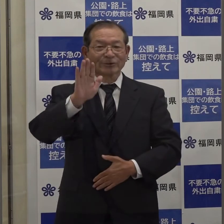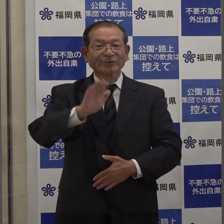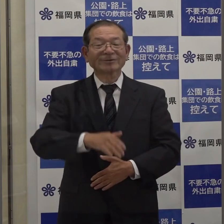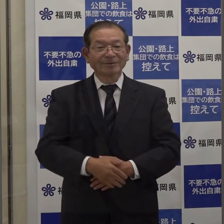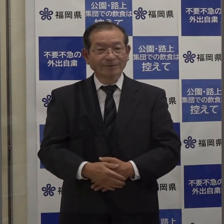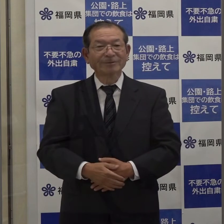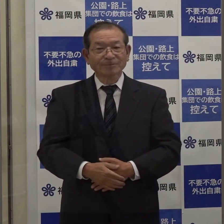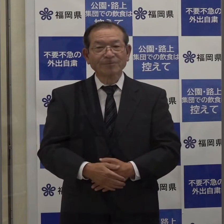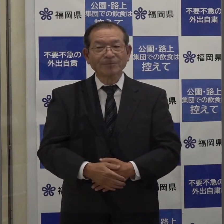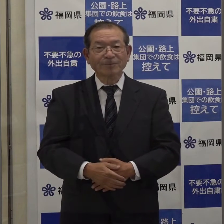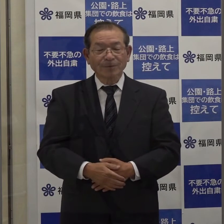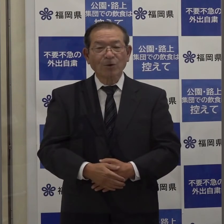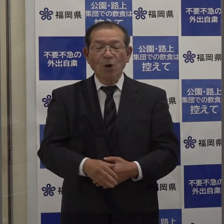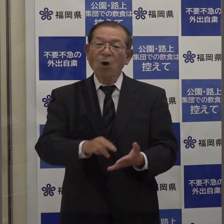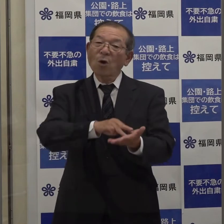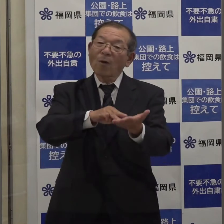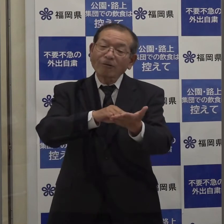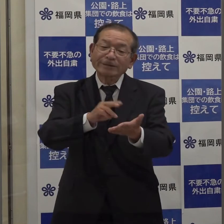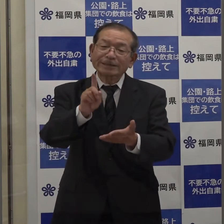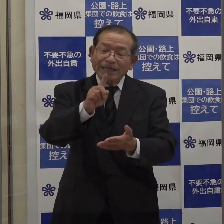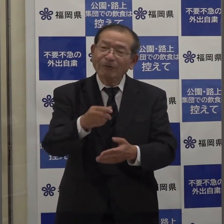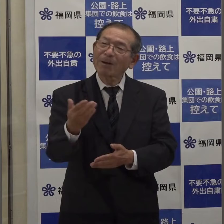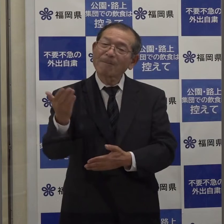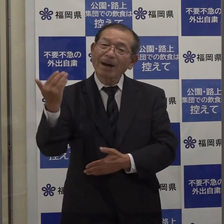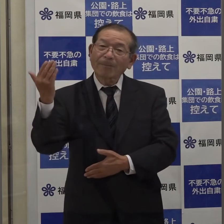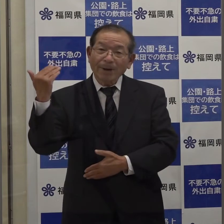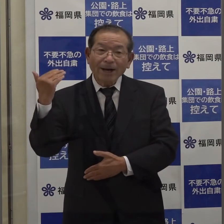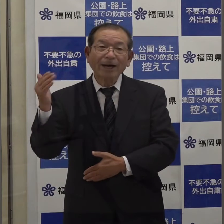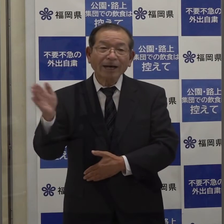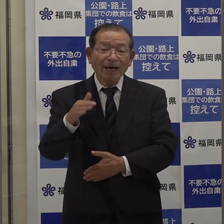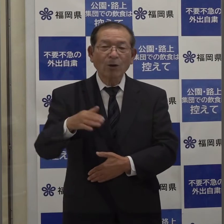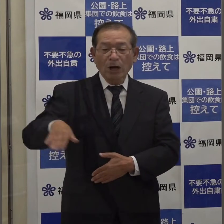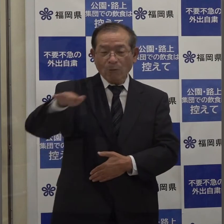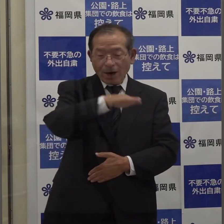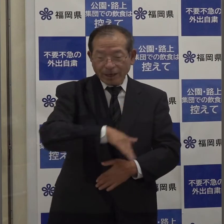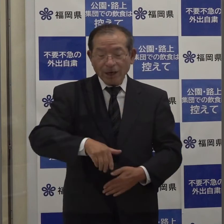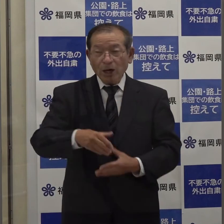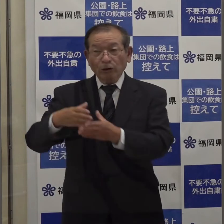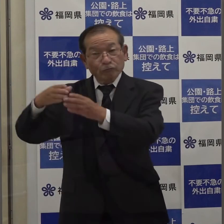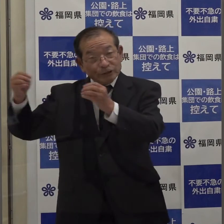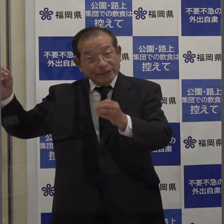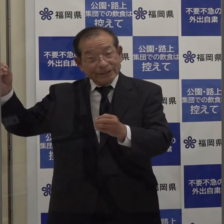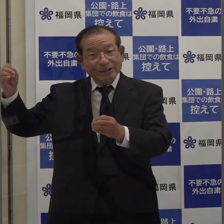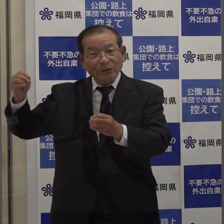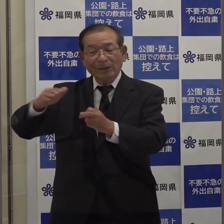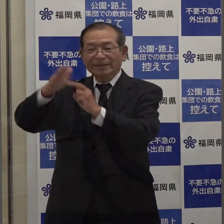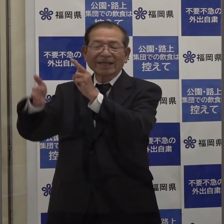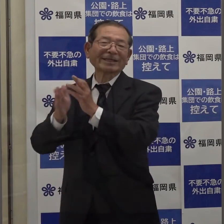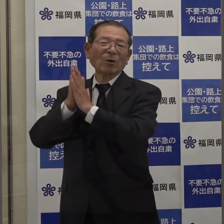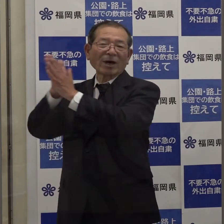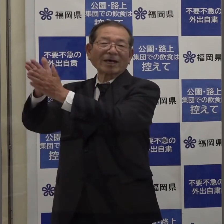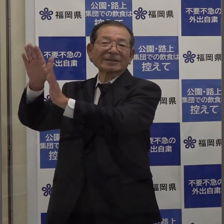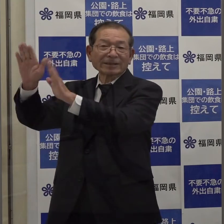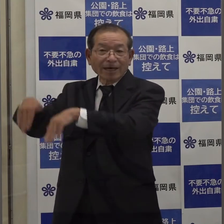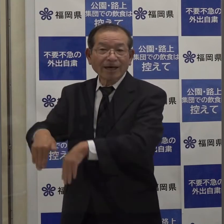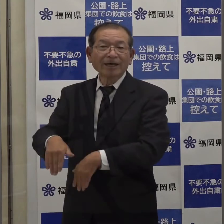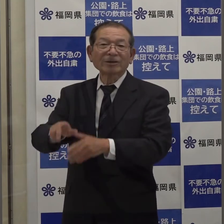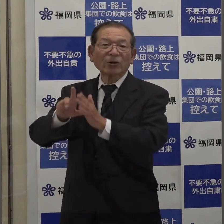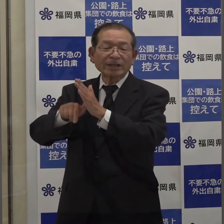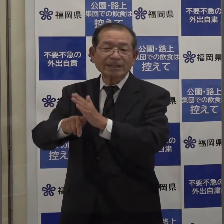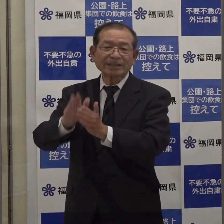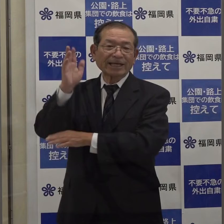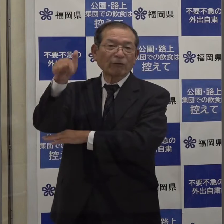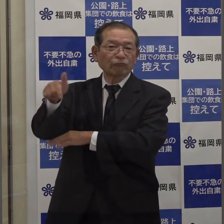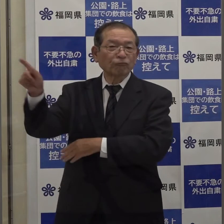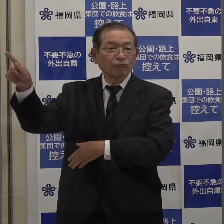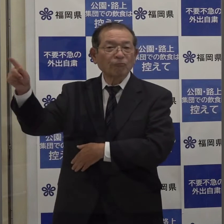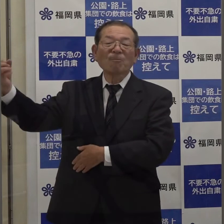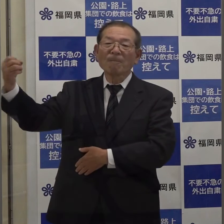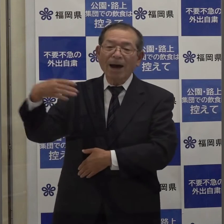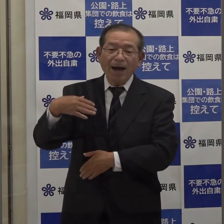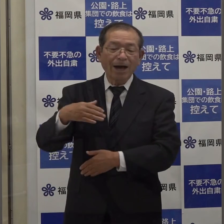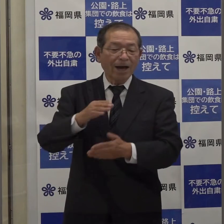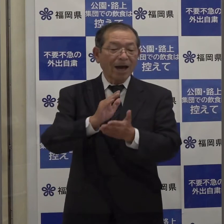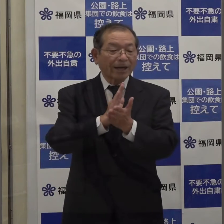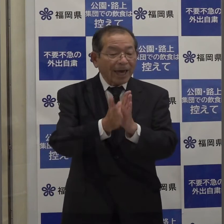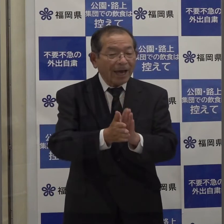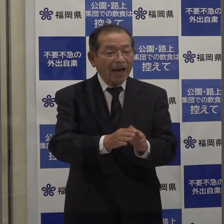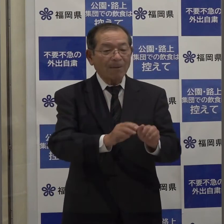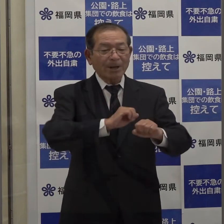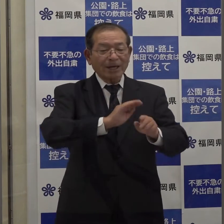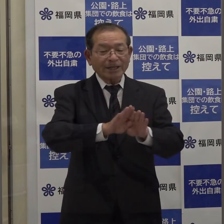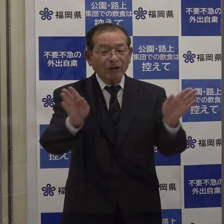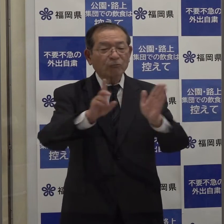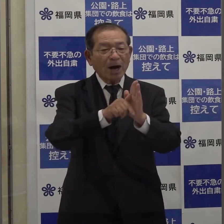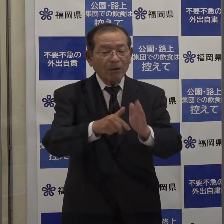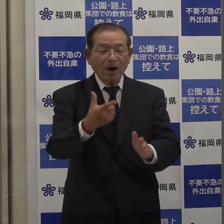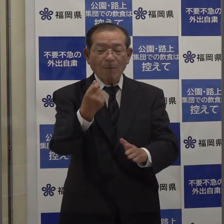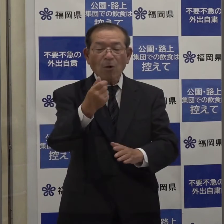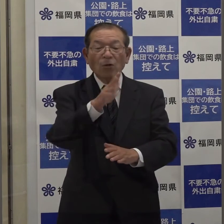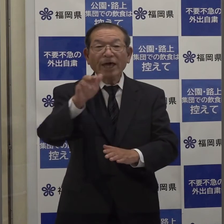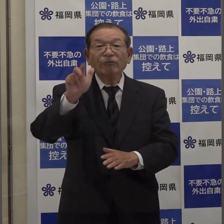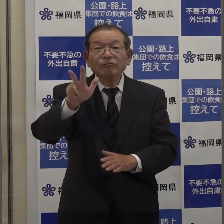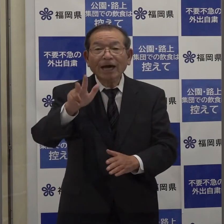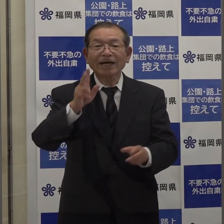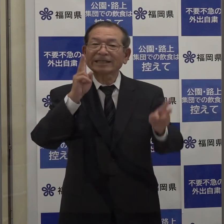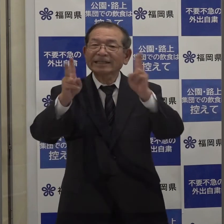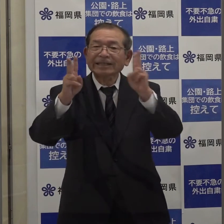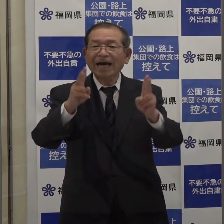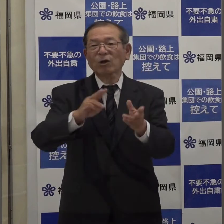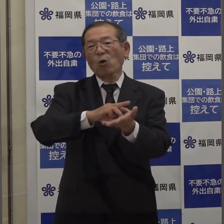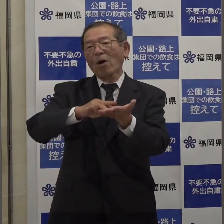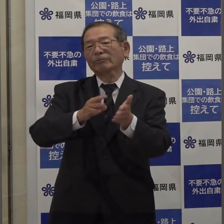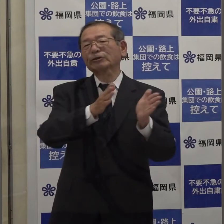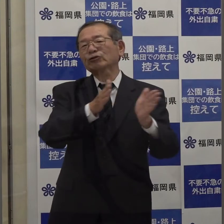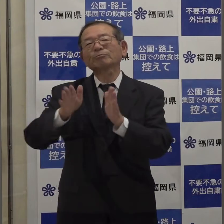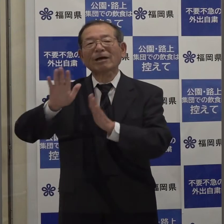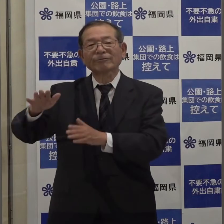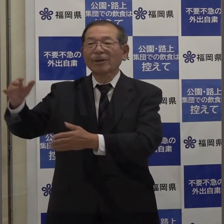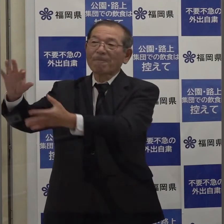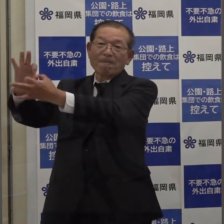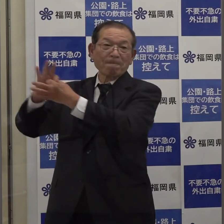用いるワクチンは 国の接種センターをお願いしたときに政府からも「県が開設する場合にはモデルナ社製のワクチンを確保する」というお話をいただいています